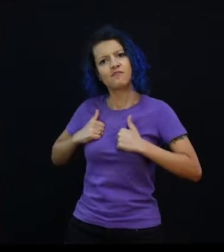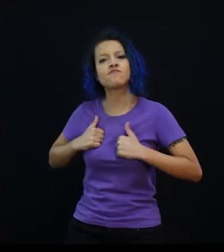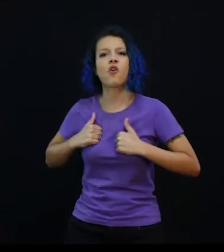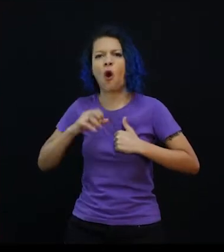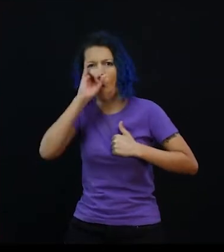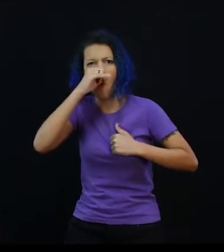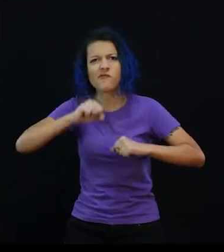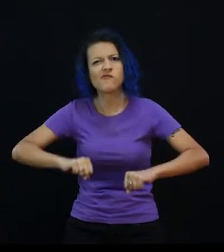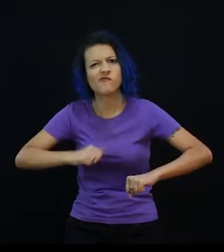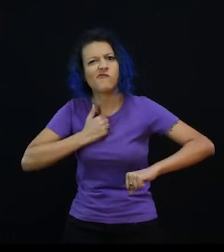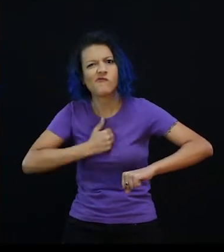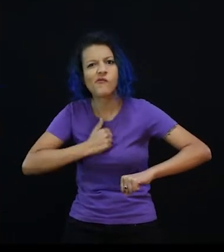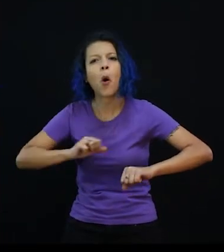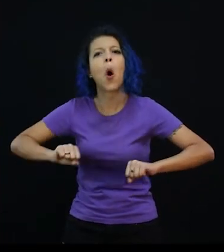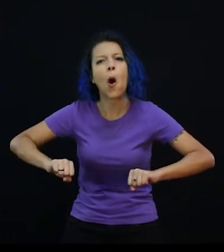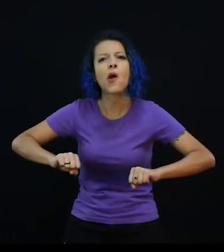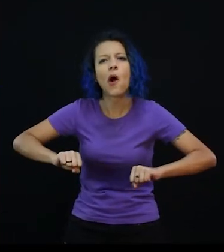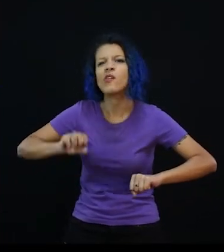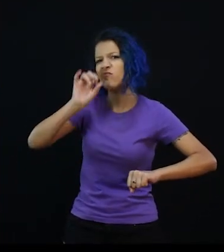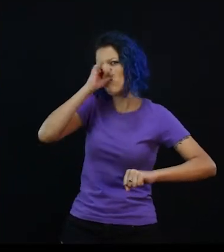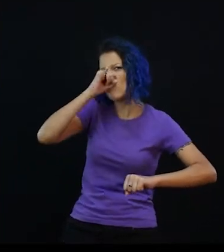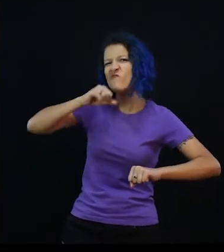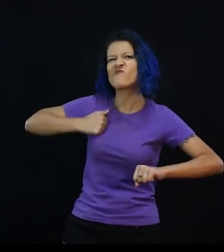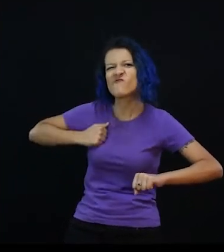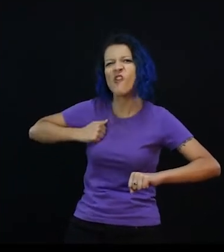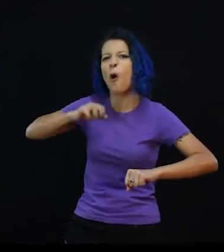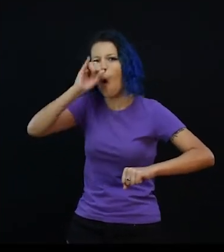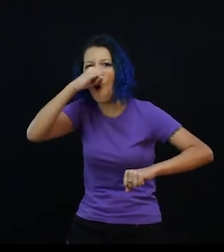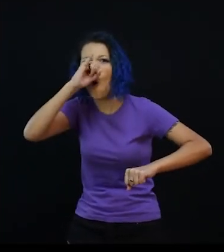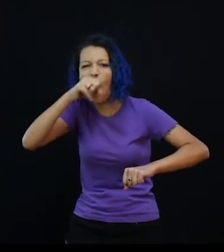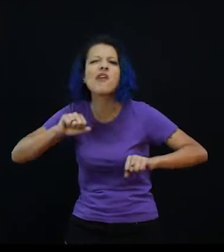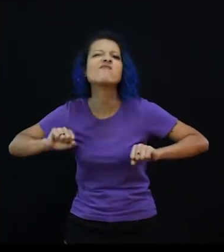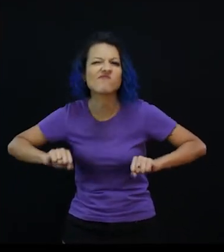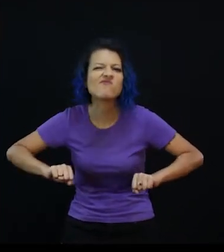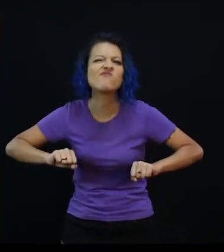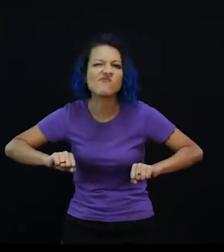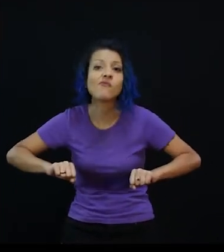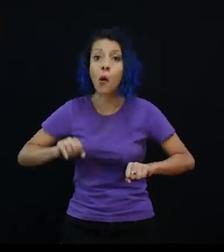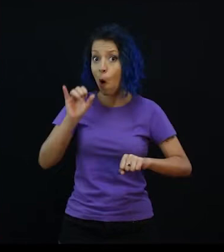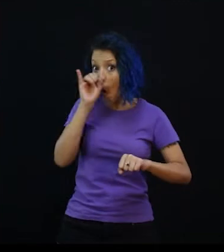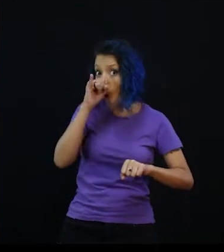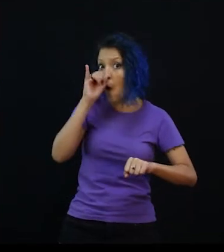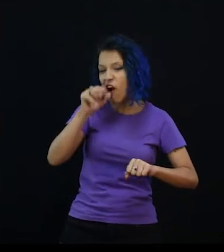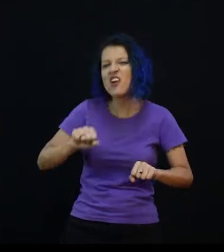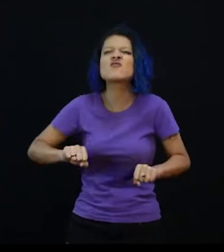Oin oin